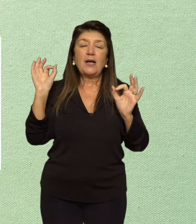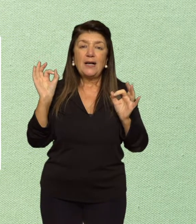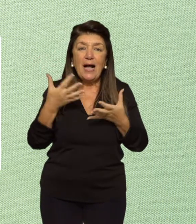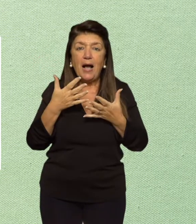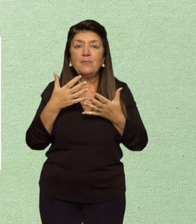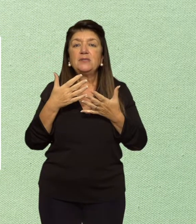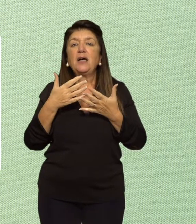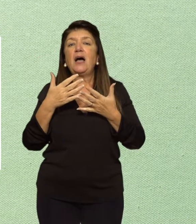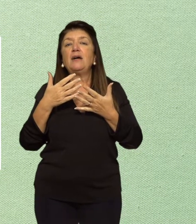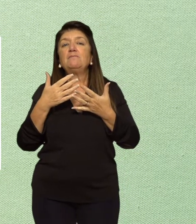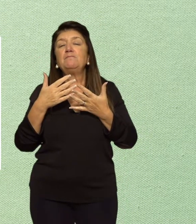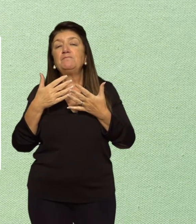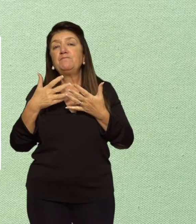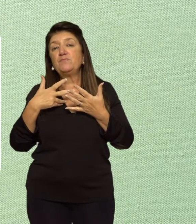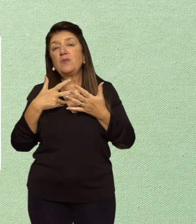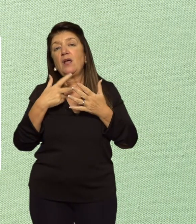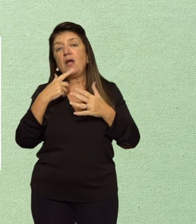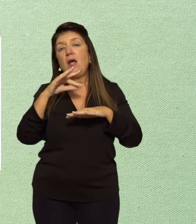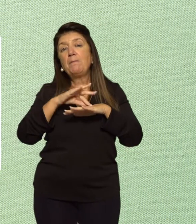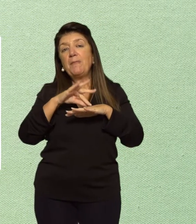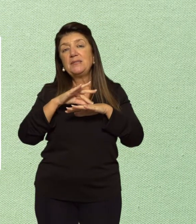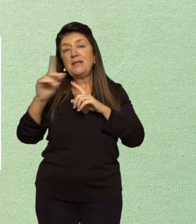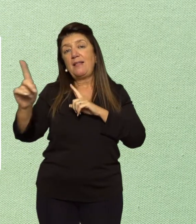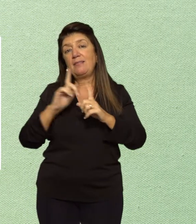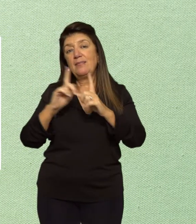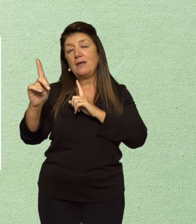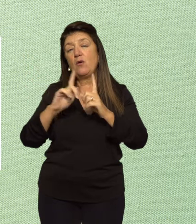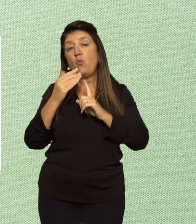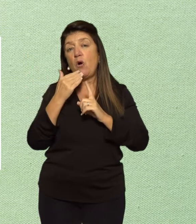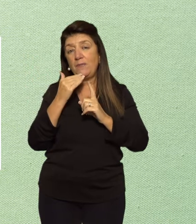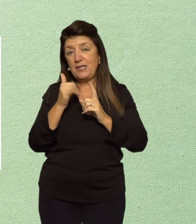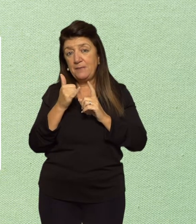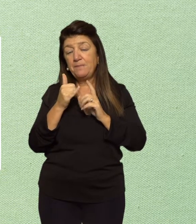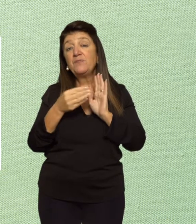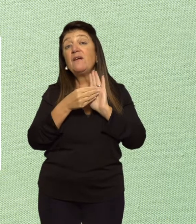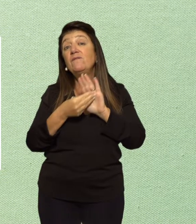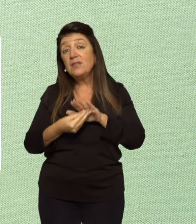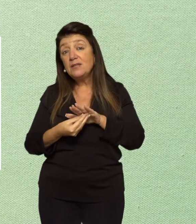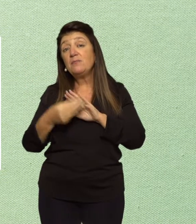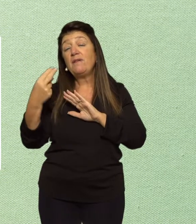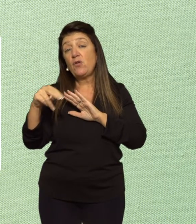a che fare con con pazienti uomini che sono stati vittime di violenze. Anche questa sicuramente è una